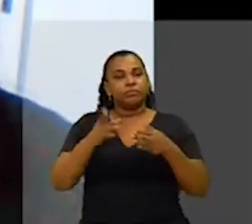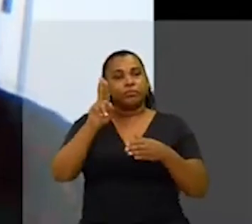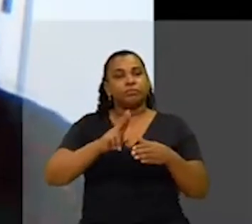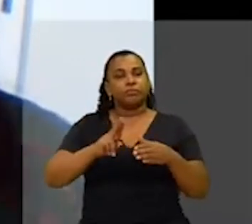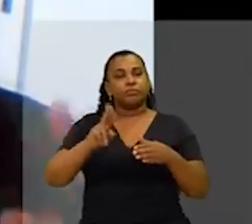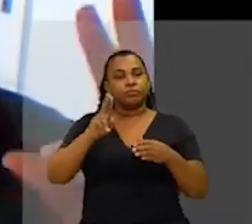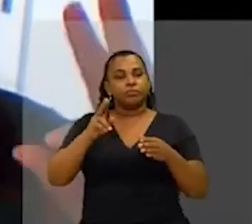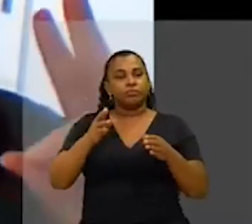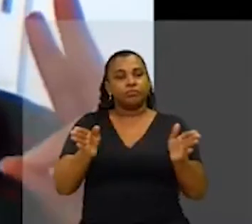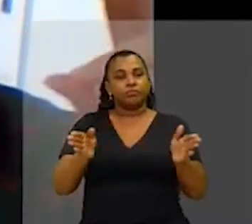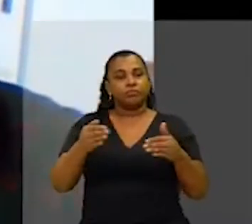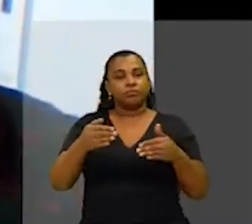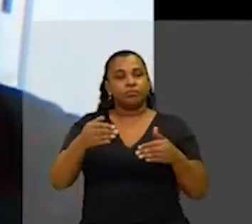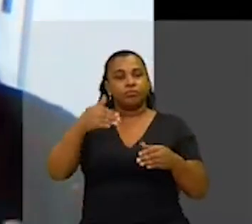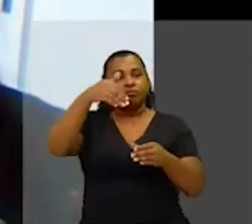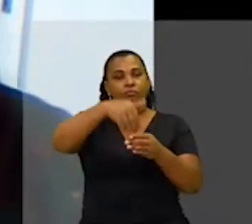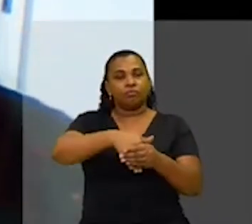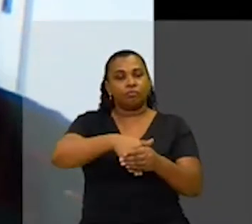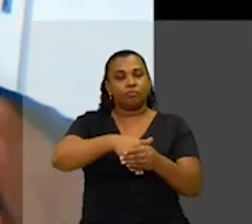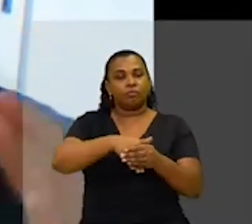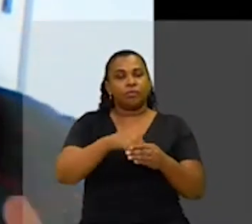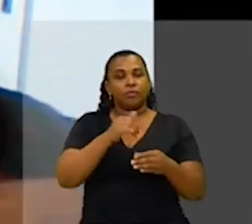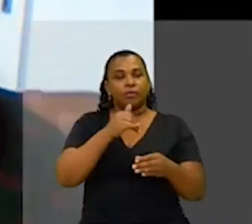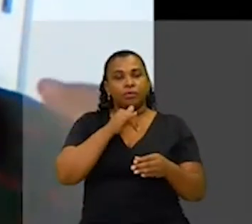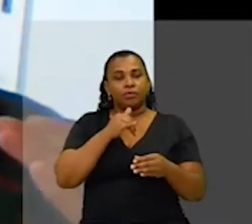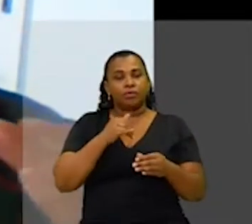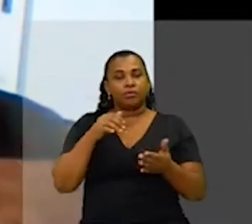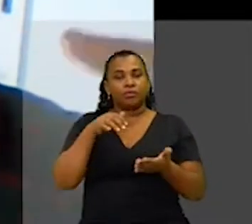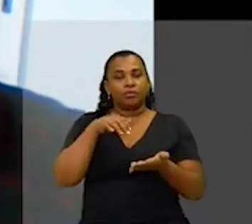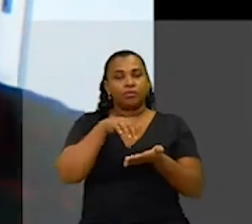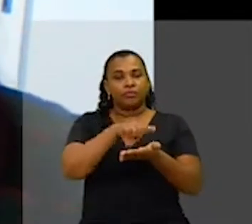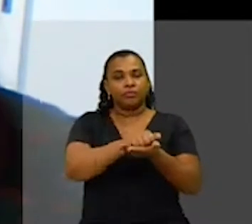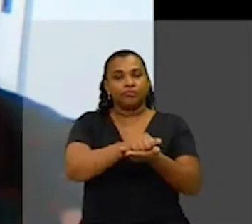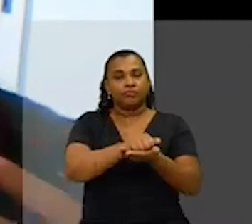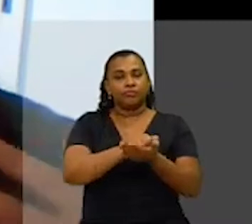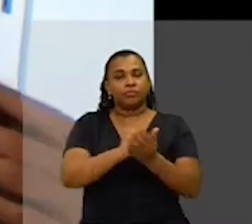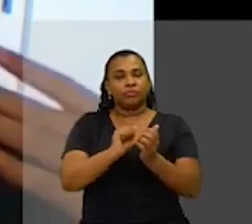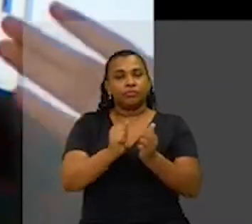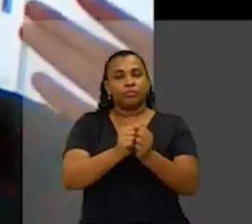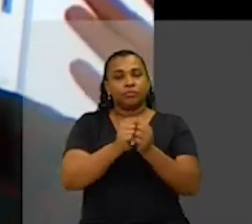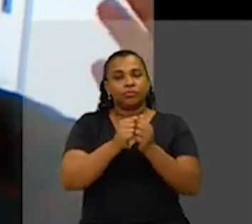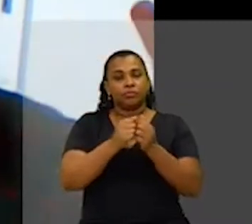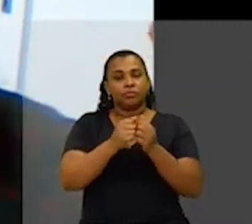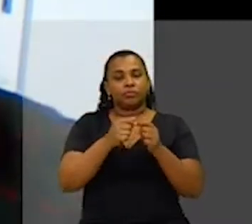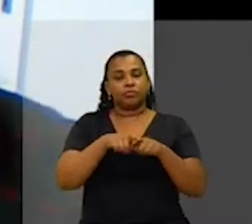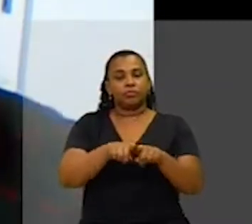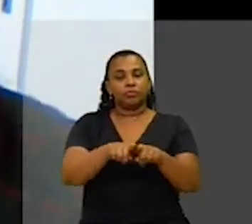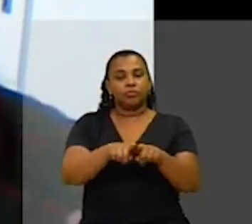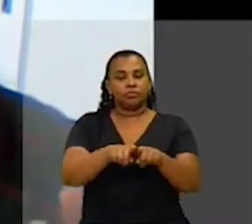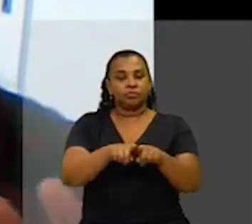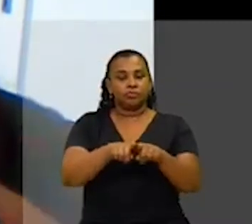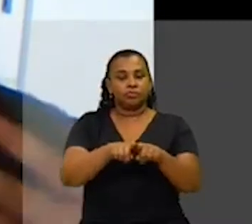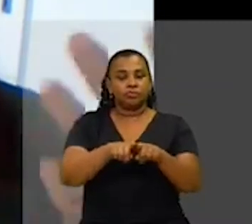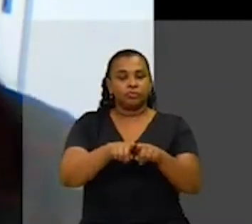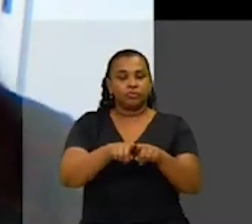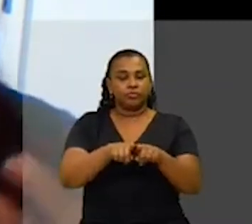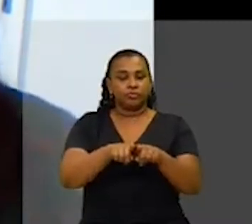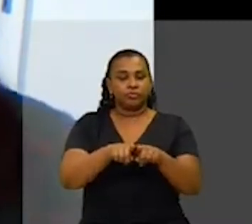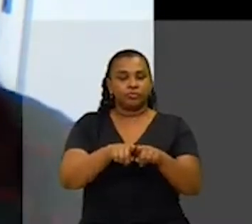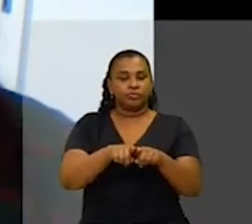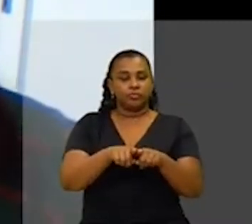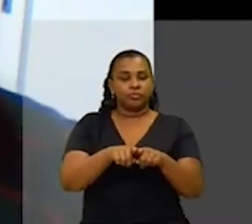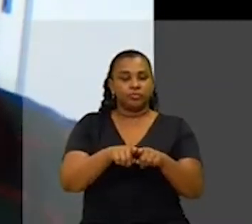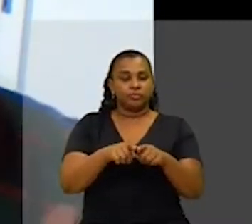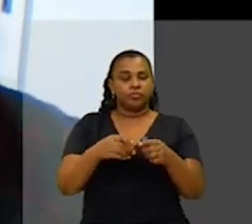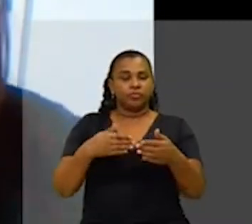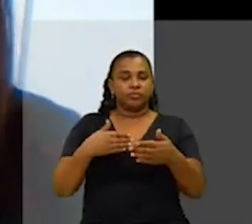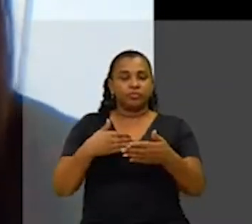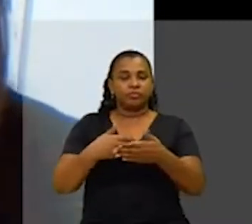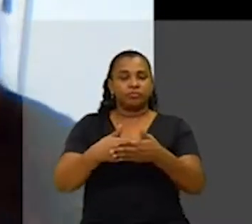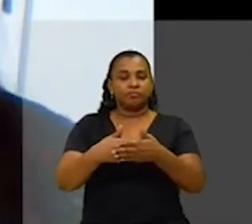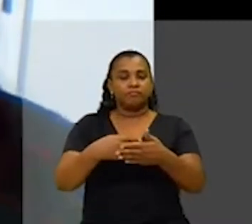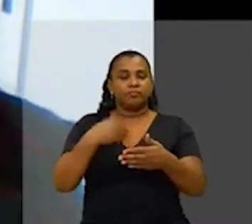no nome como um registro de juntas né e matizando e se aproximando nem de experiência bagunças que